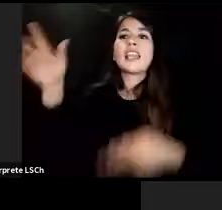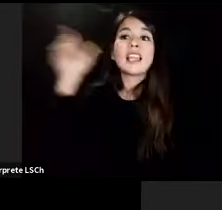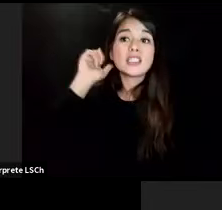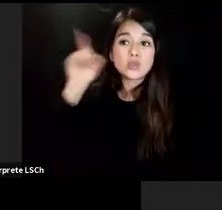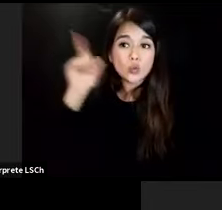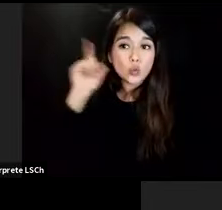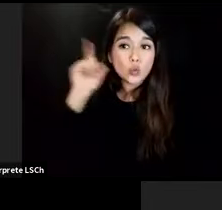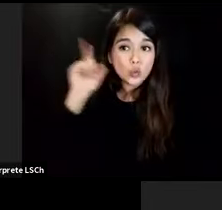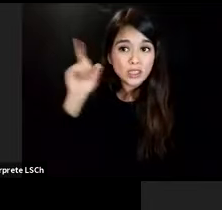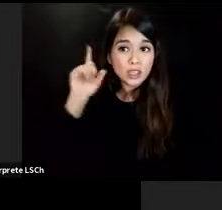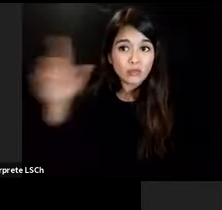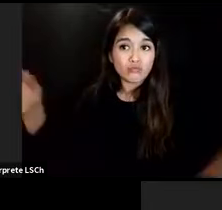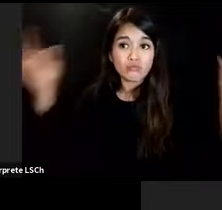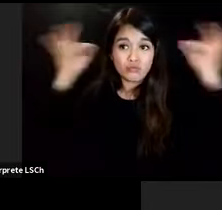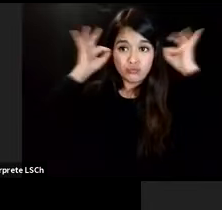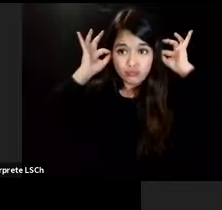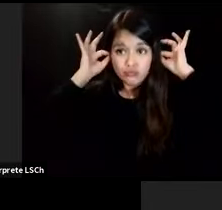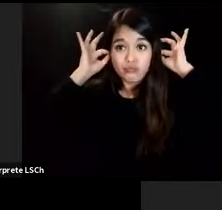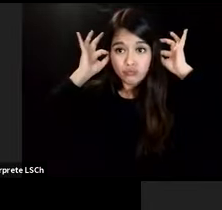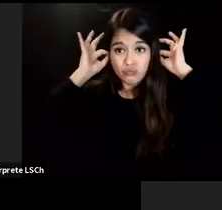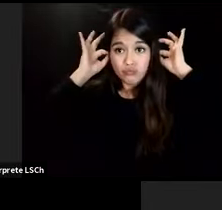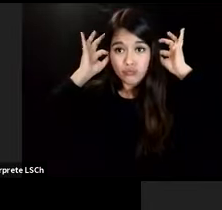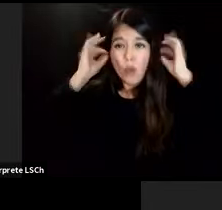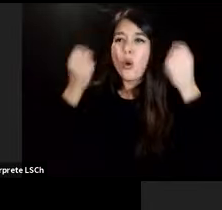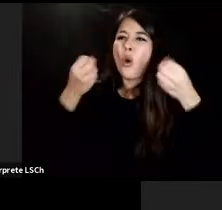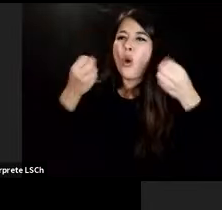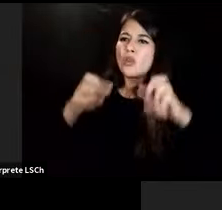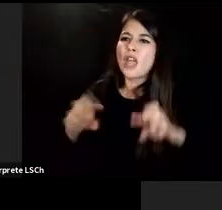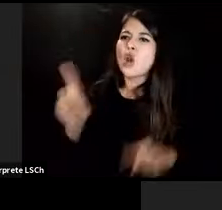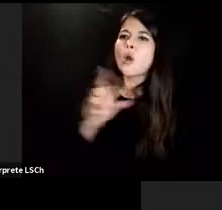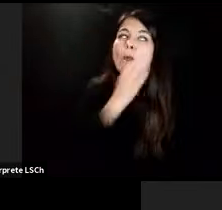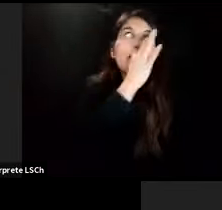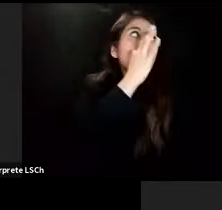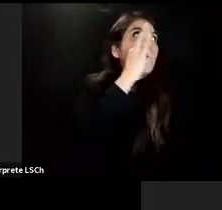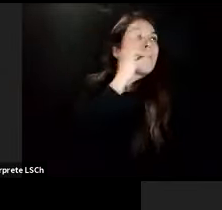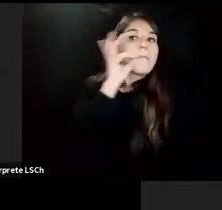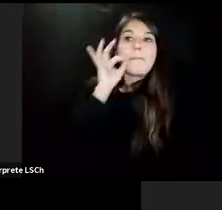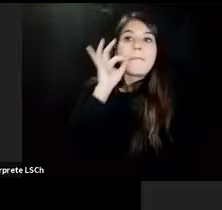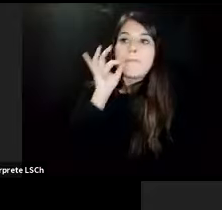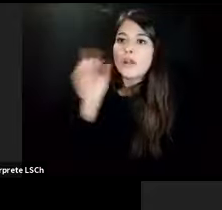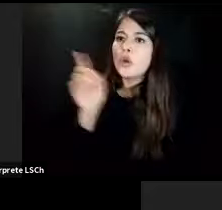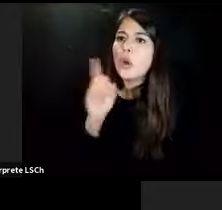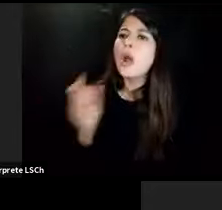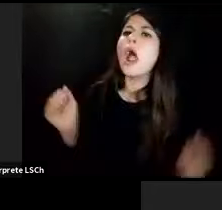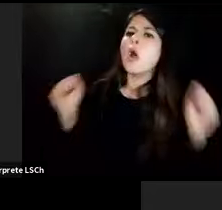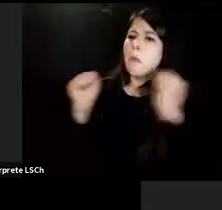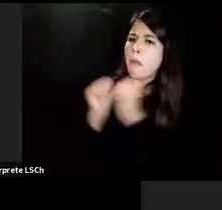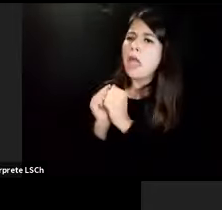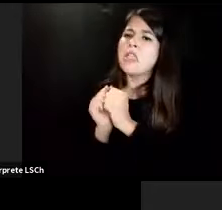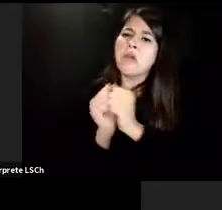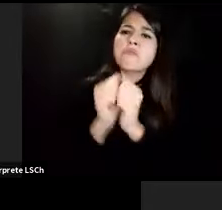de dejar todo en silencio para escuchar, sino que los acompañe como los acompañaba escuchar las noticias en la